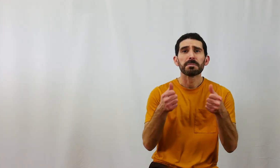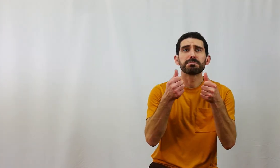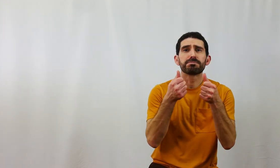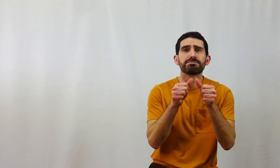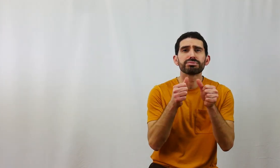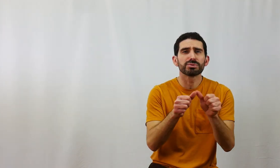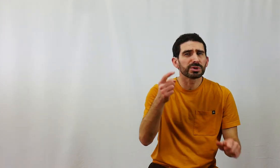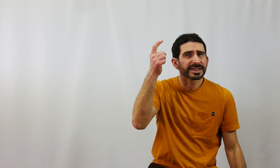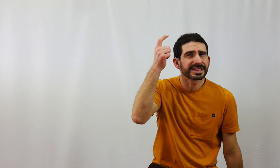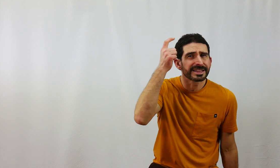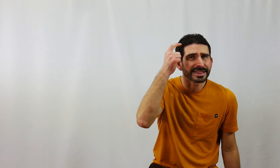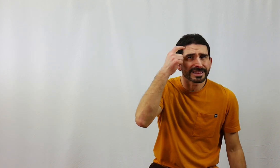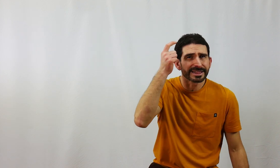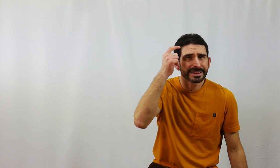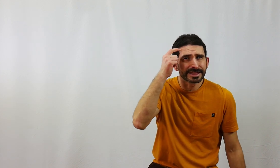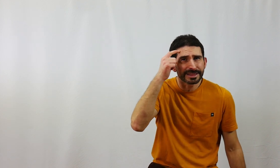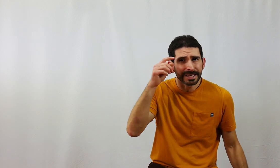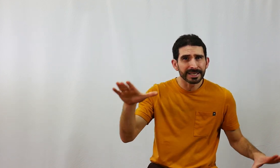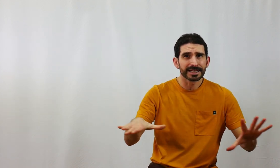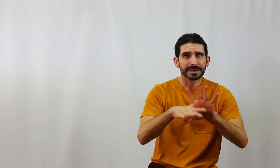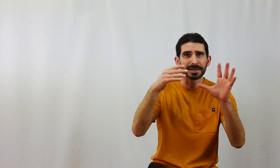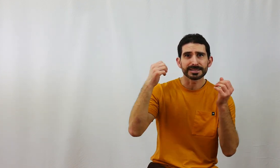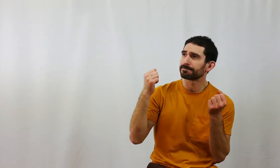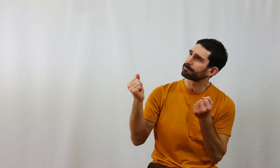En voici une image.